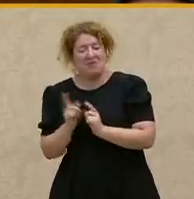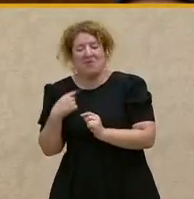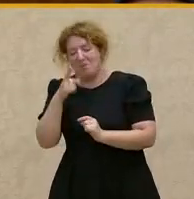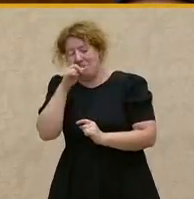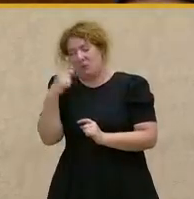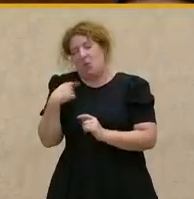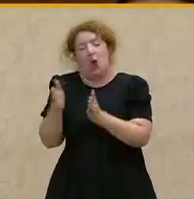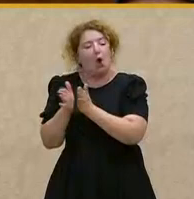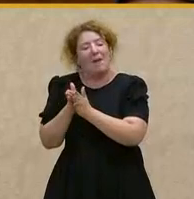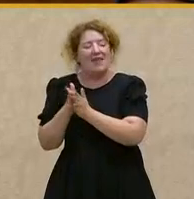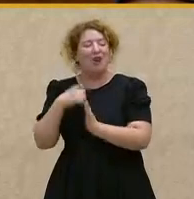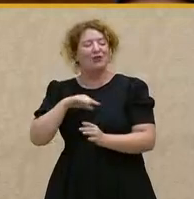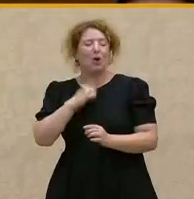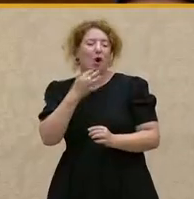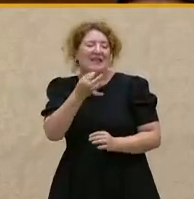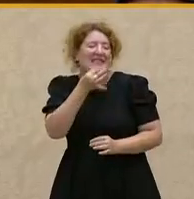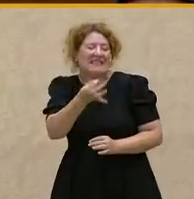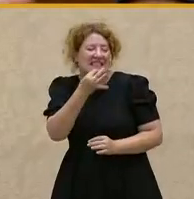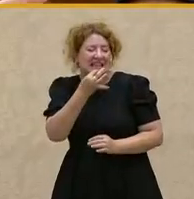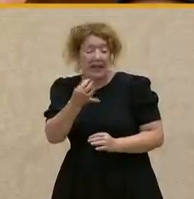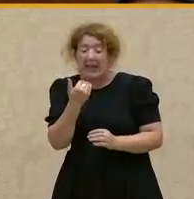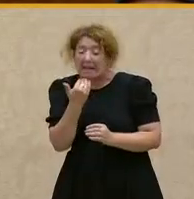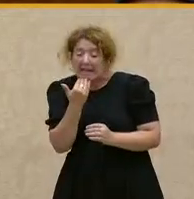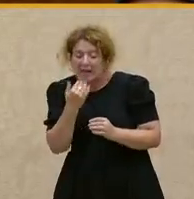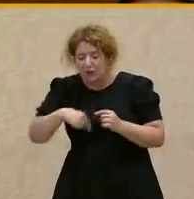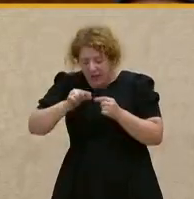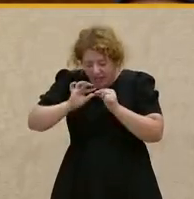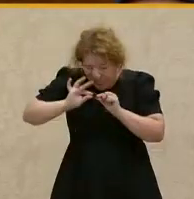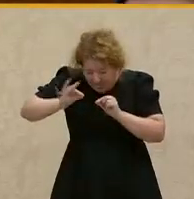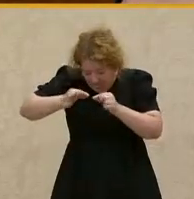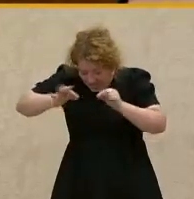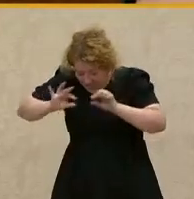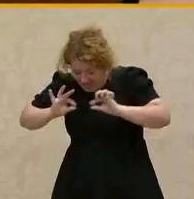hacemos un chicle. Con lo poco que nos dan cubrimos más y todo lo que podemos. O sea